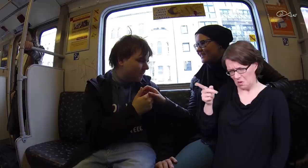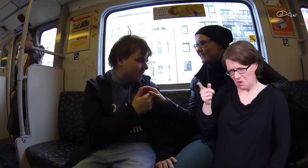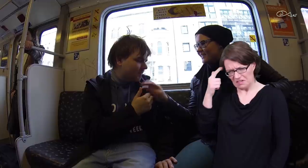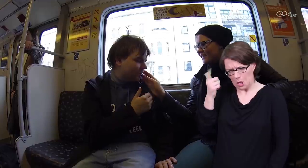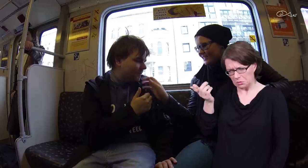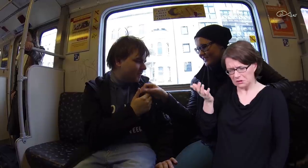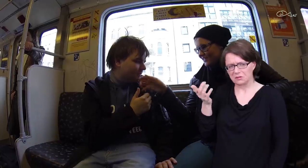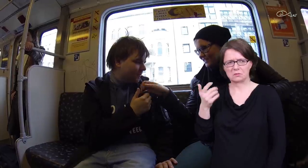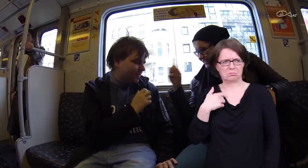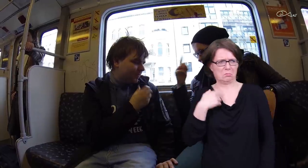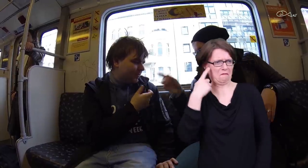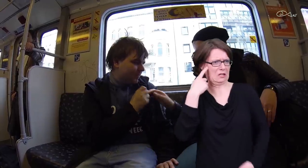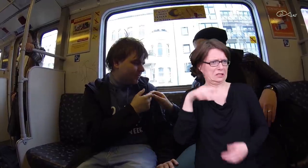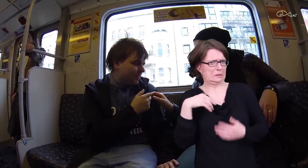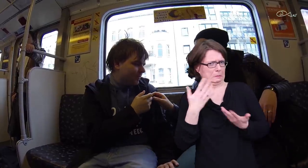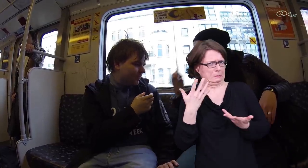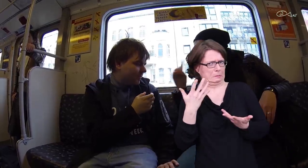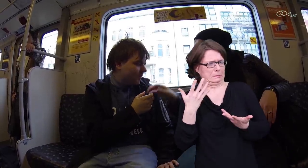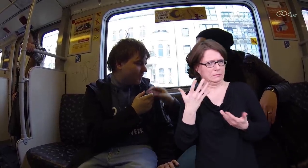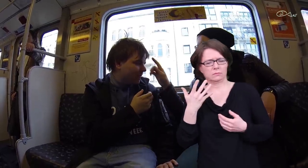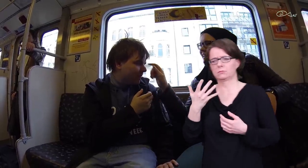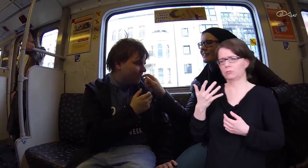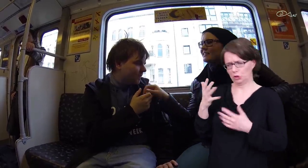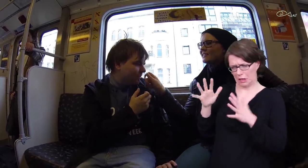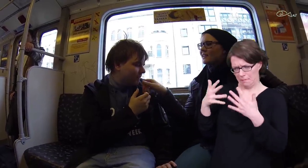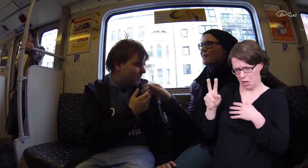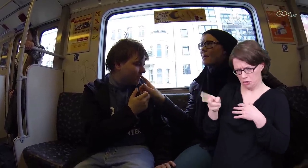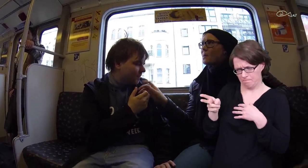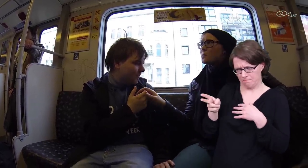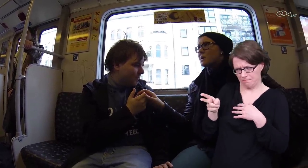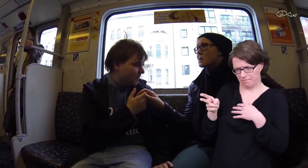Ich weiß nicht. - LAURA: Ich schätze zehnmal. Oder?